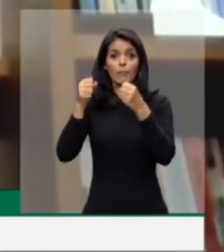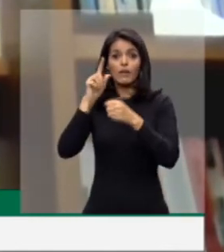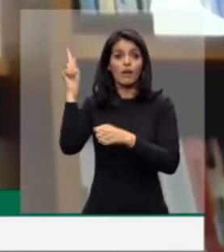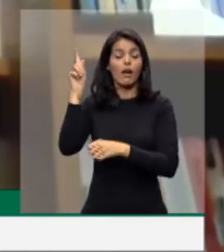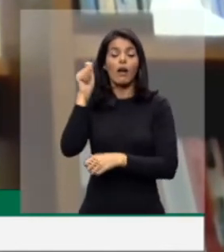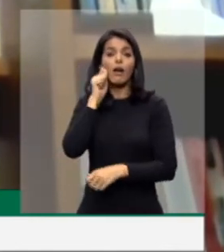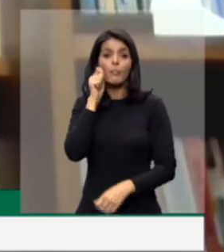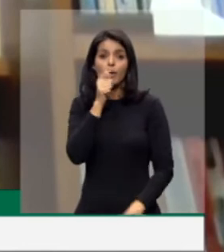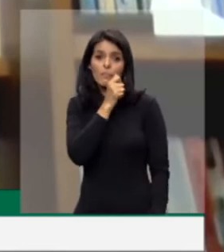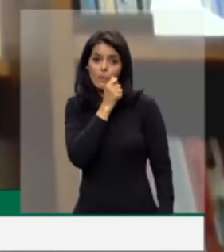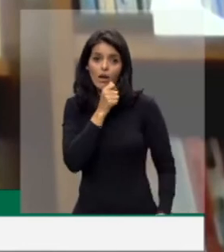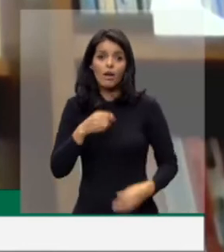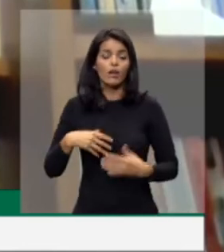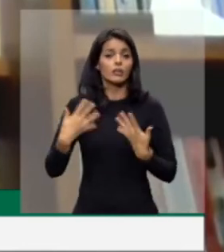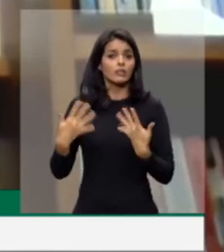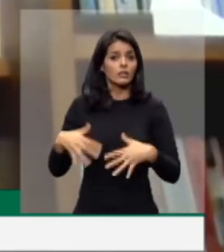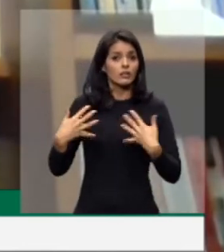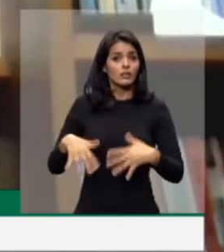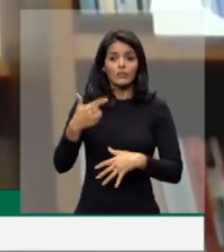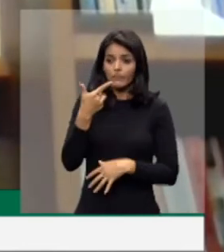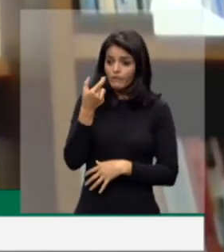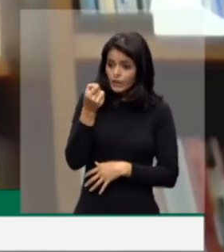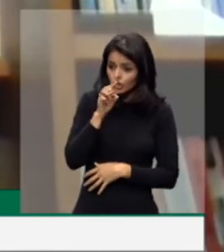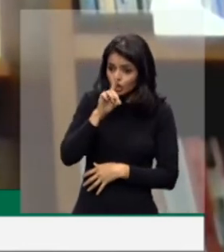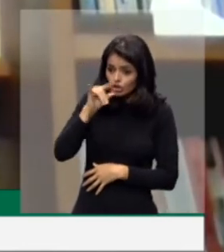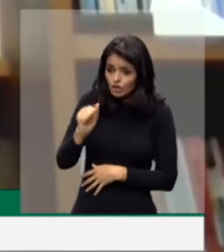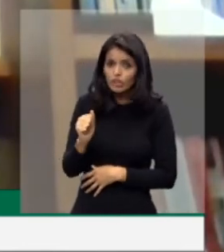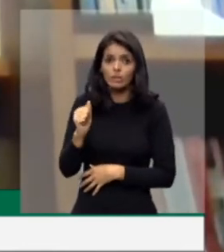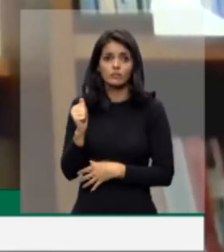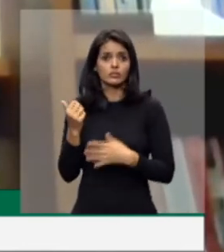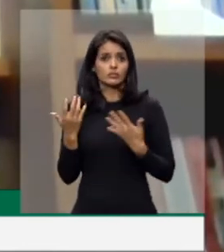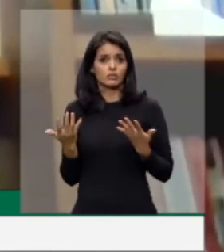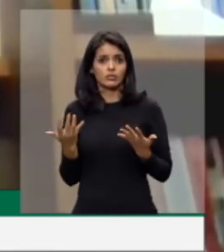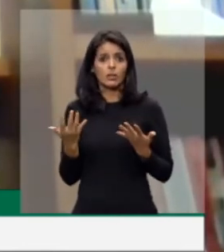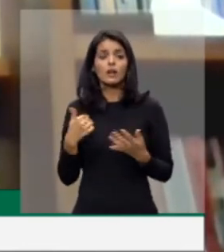DE 20 ANOS, ESTA MESMA INICIATIVA PRIVADA, QUE FAZ A FALÊNCIA DO AMAPÁ, ONDE SÓ